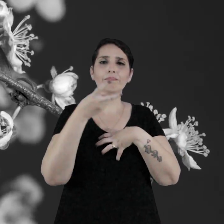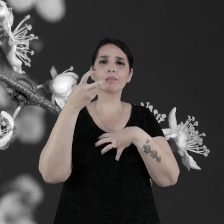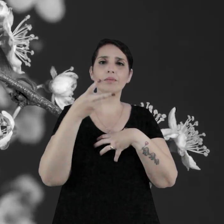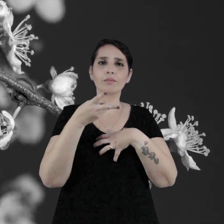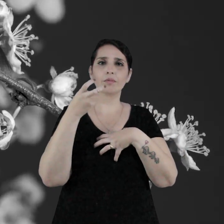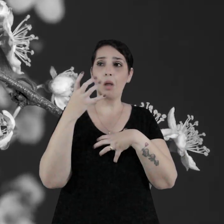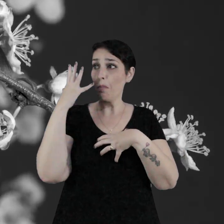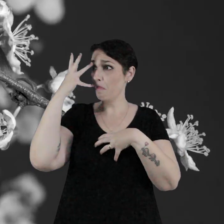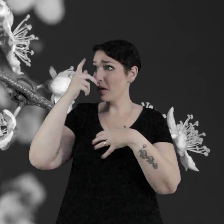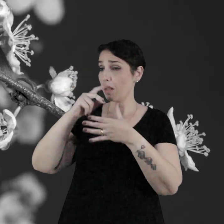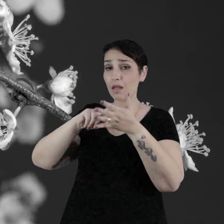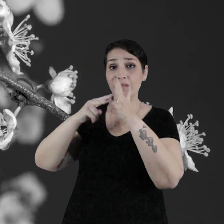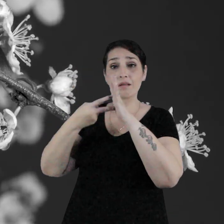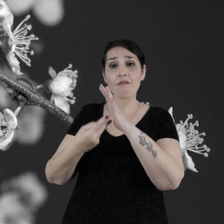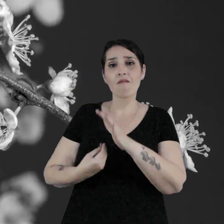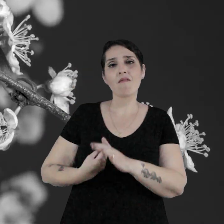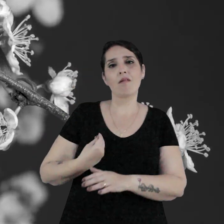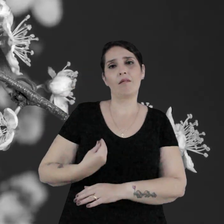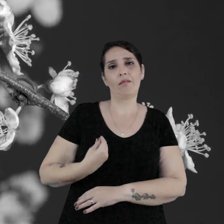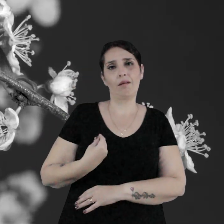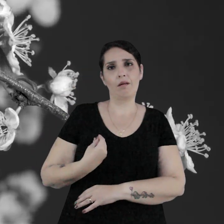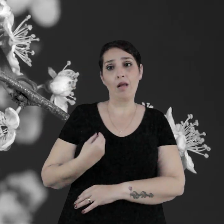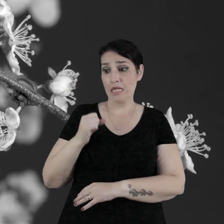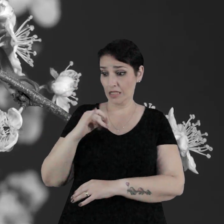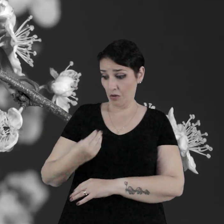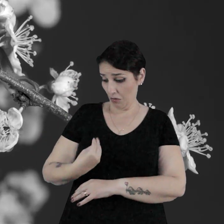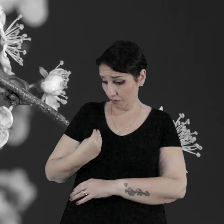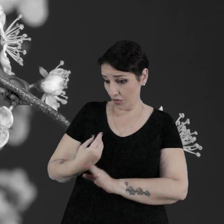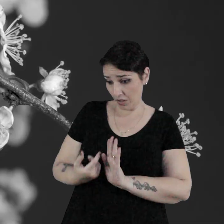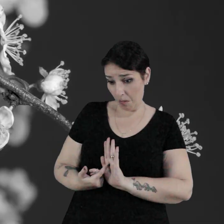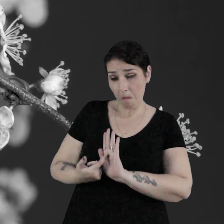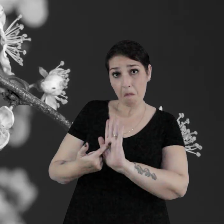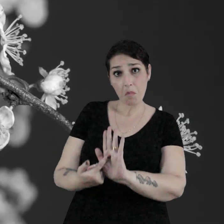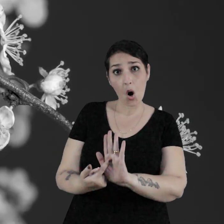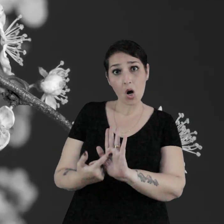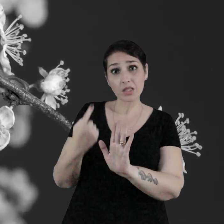Beleza é vida quando a vida revela seu santo rosto.